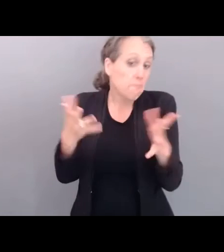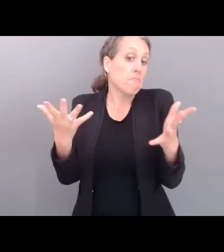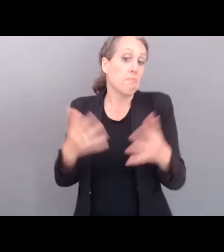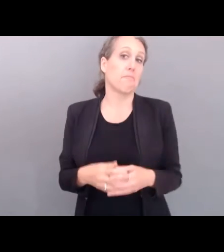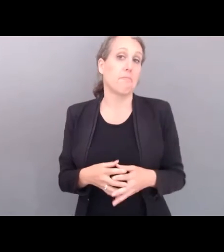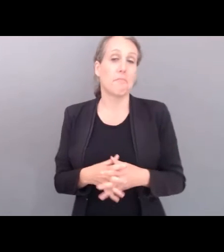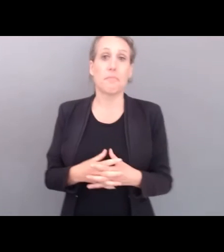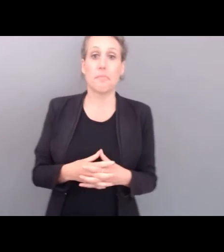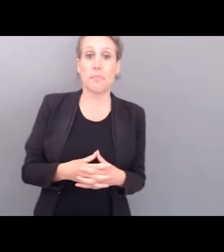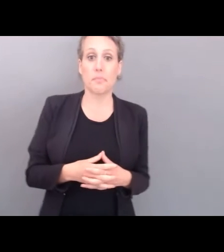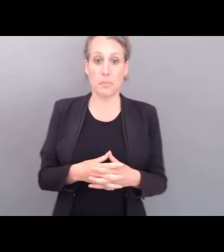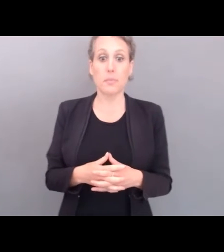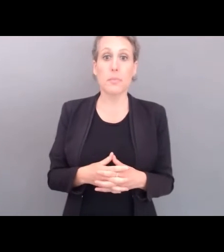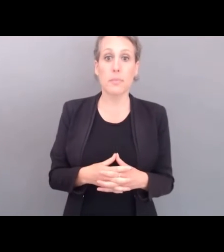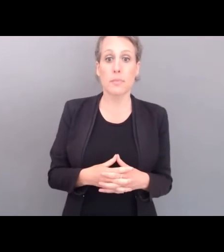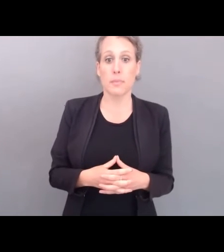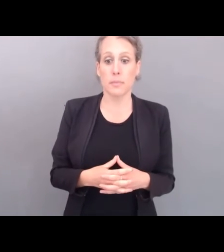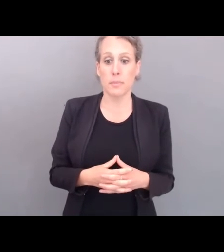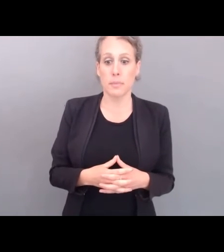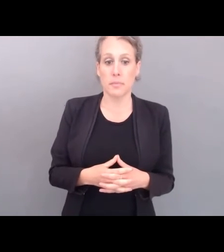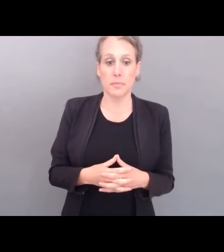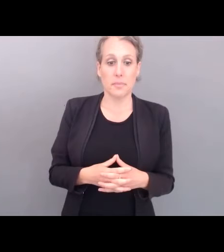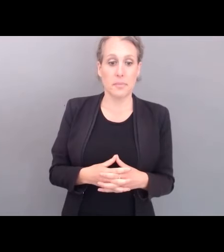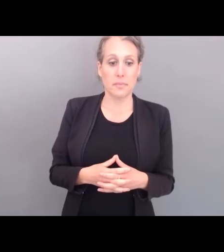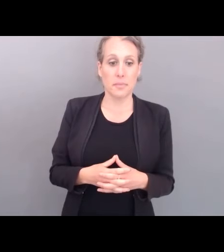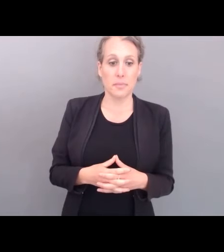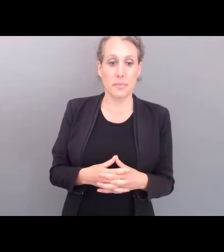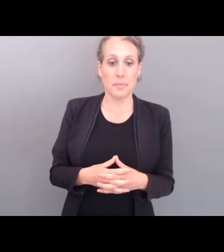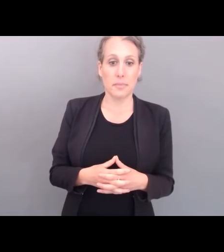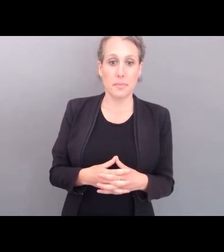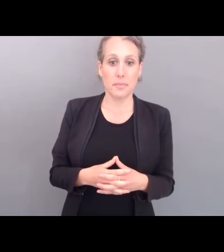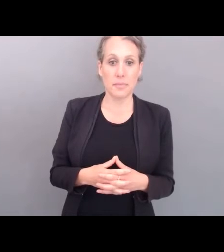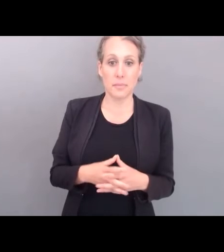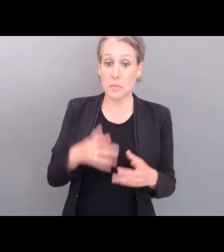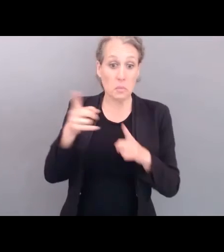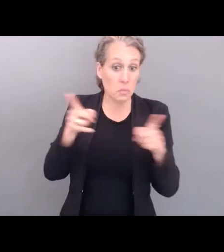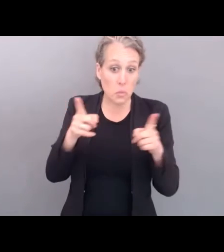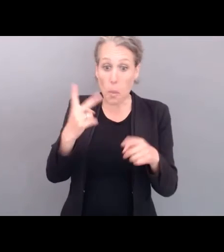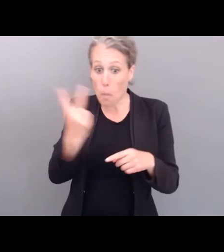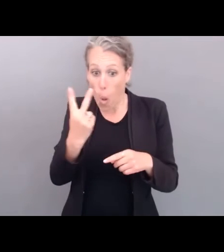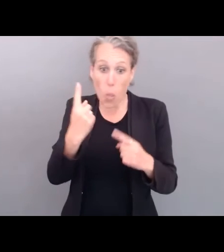Comenzaré con Salma e Iftekhar, ¿y tal vez ustedes dos podrían hablar con este o con uno de ustedes? Empezaré contigo.